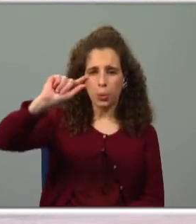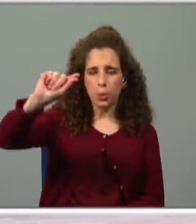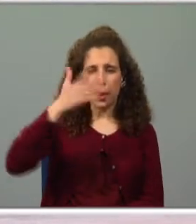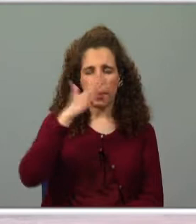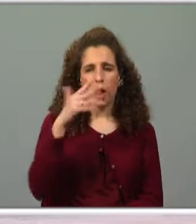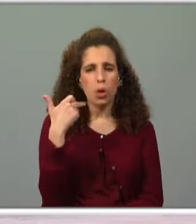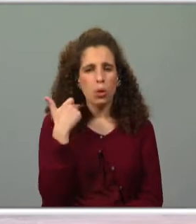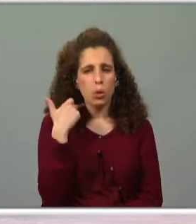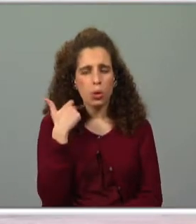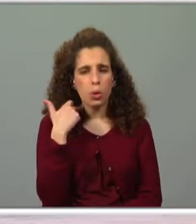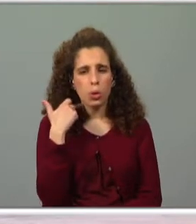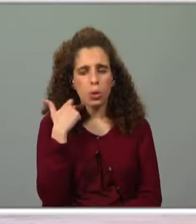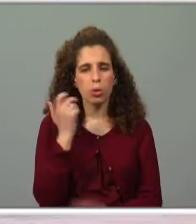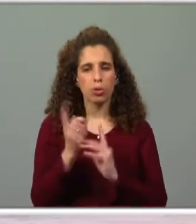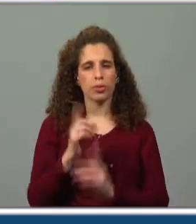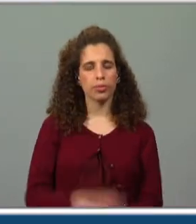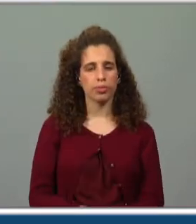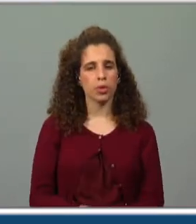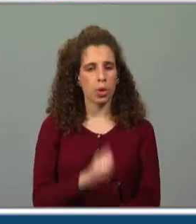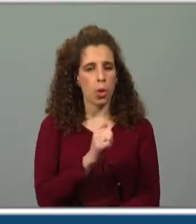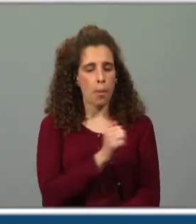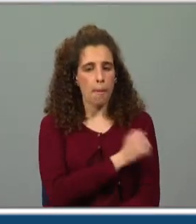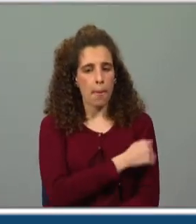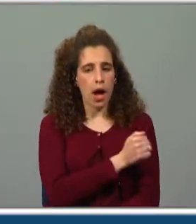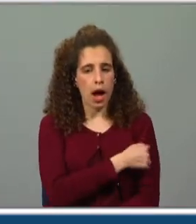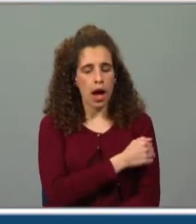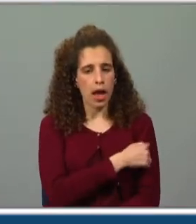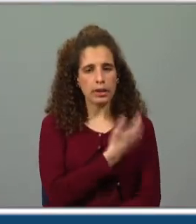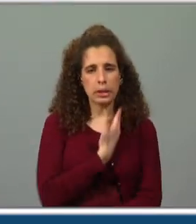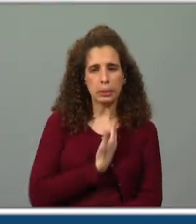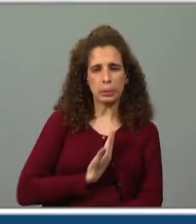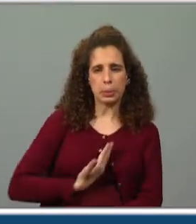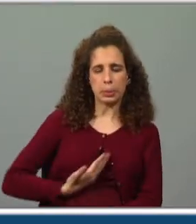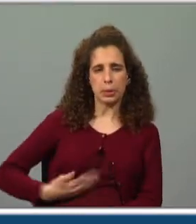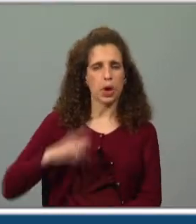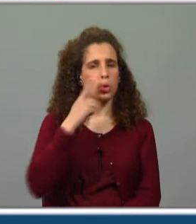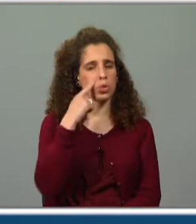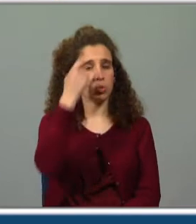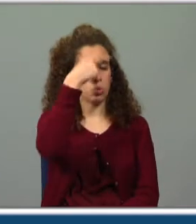é Pequenino não é o que é uma casa muito antiga nós conhecemos a história sabemos 它很小，房子不是很古代我們知道歷史我們知道